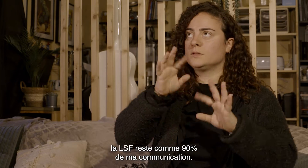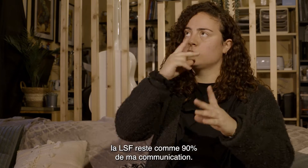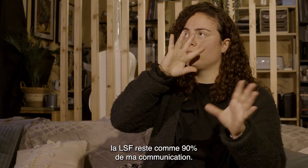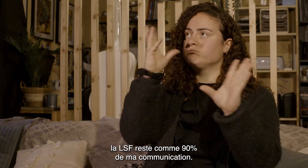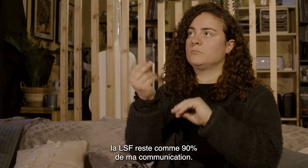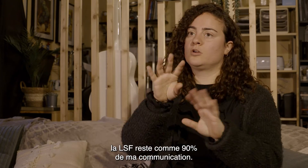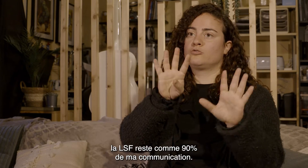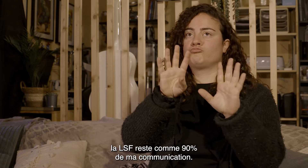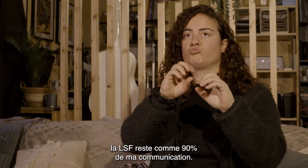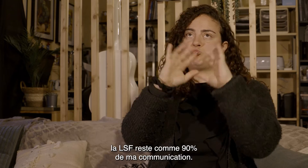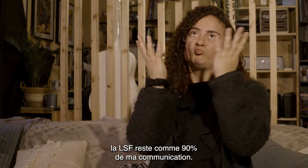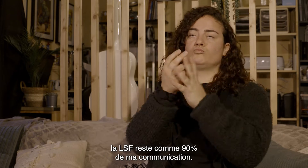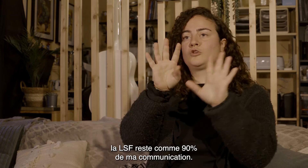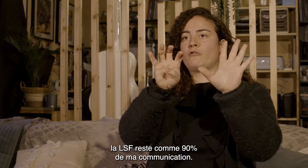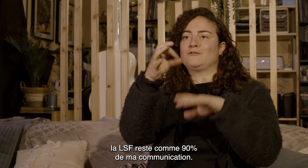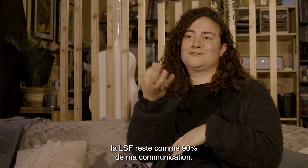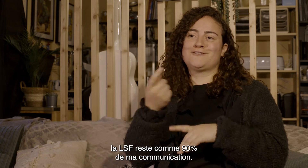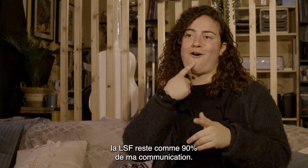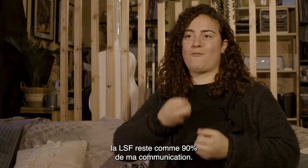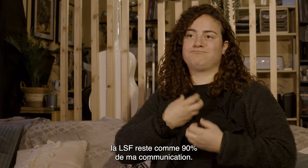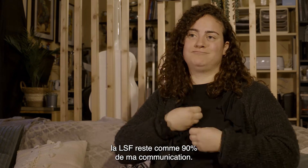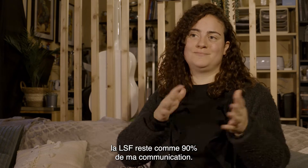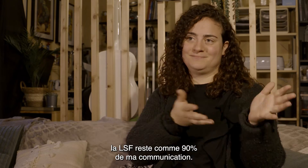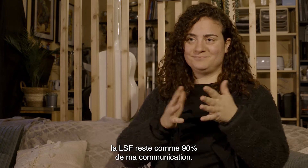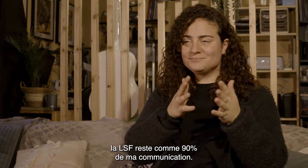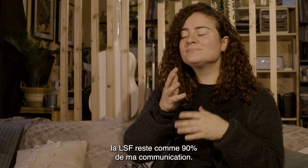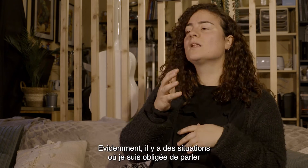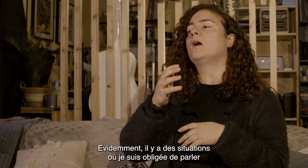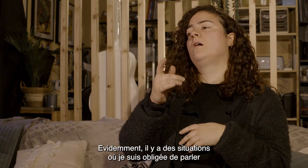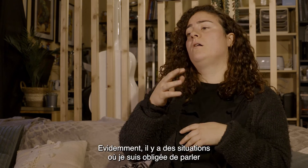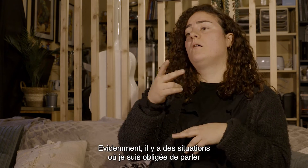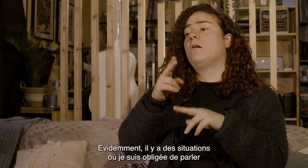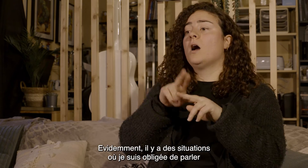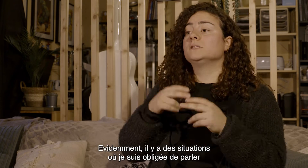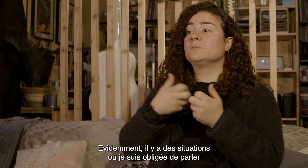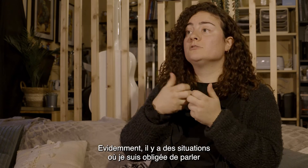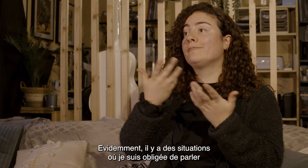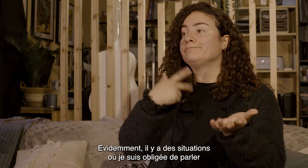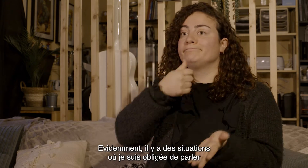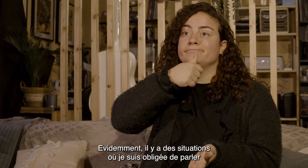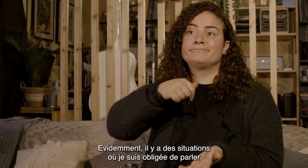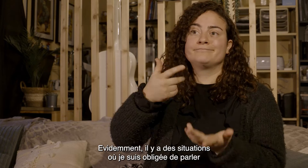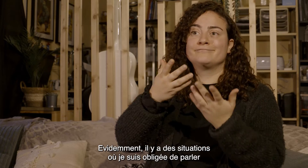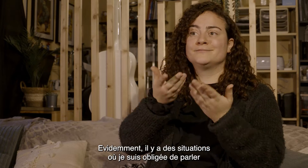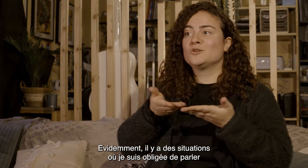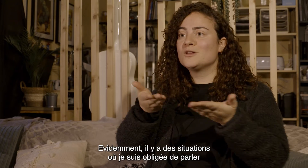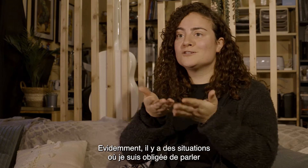la LSF reste comme 90% de ma communication. Evidemment, il y a des situations où je suis obligée de parler